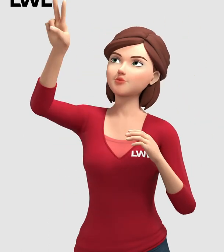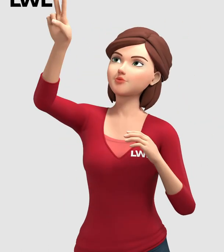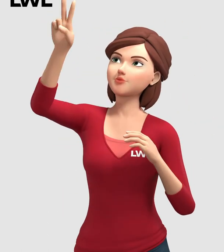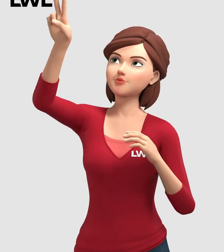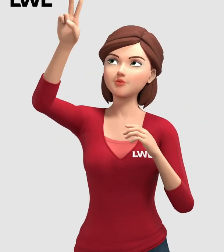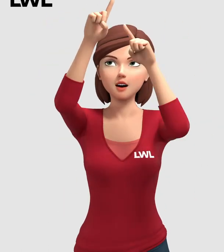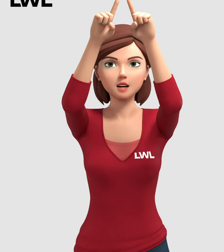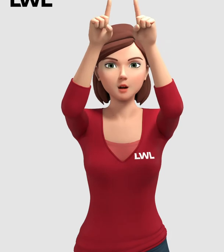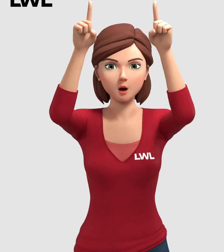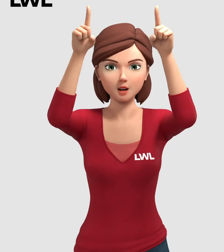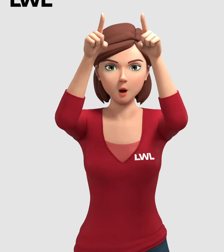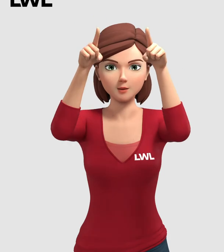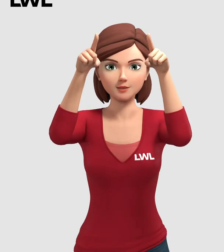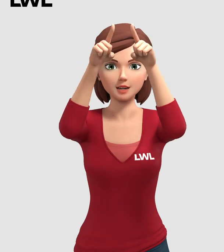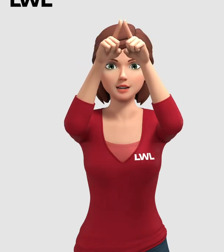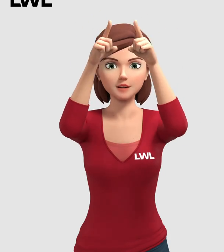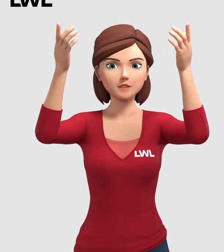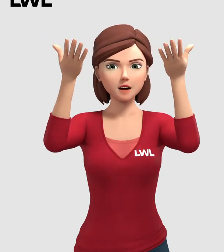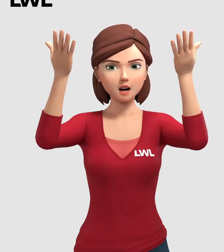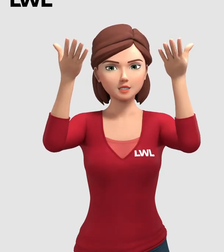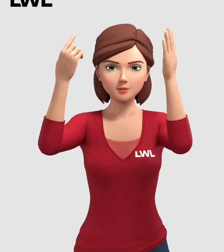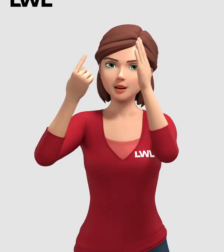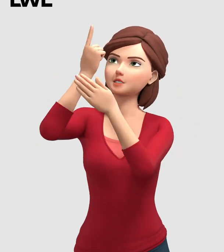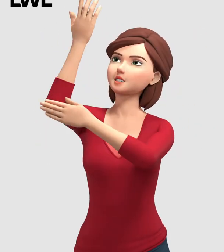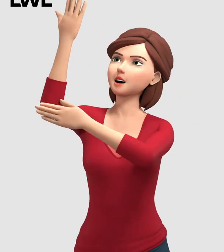und erklären astronomische Besonderheiten.